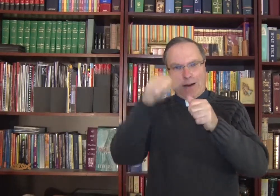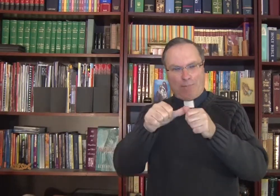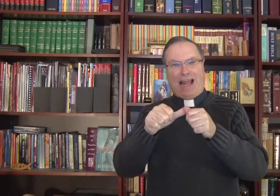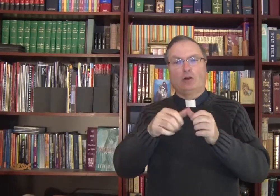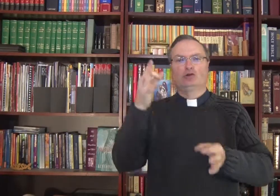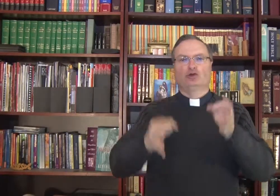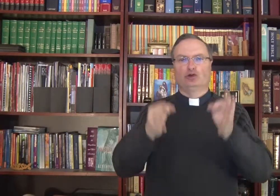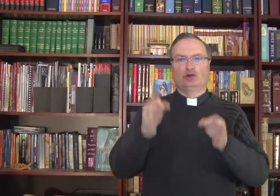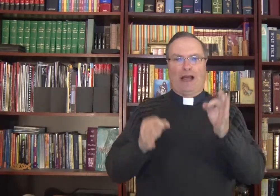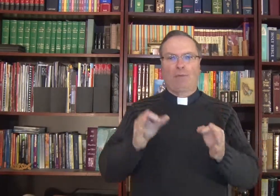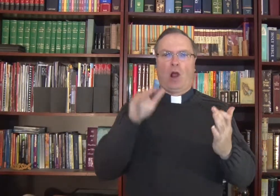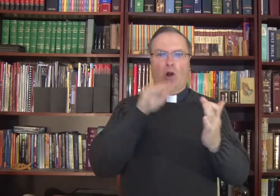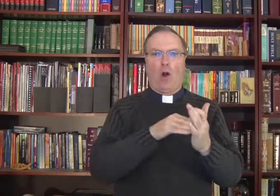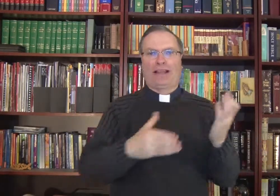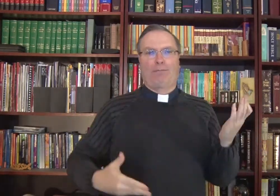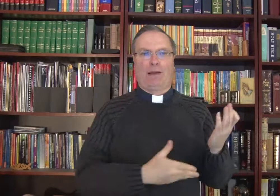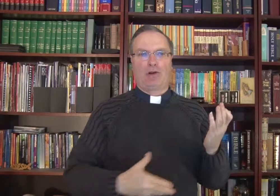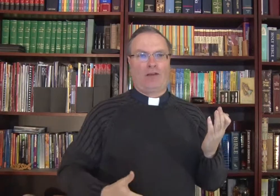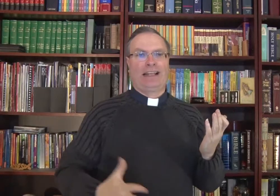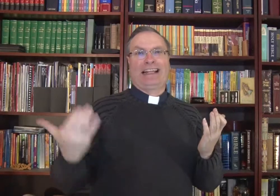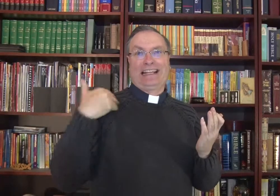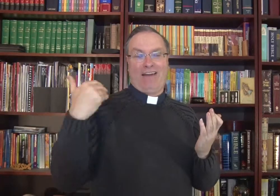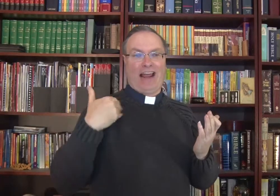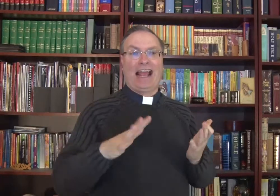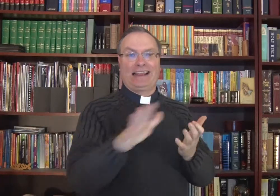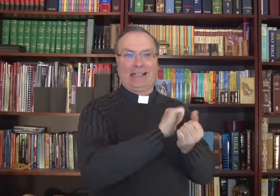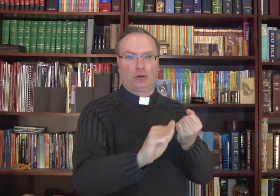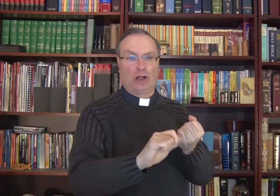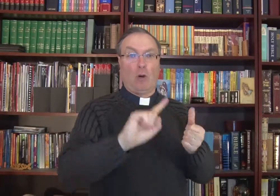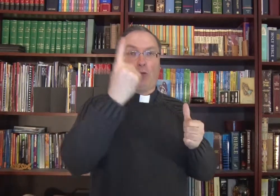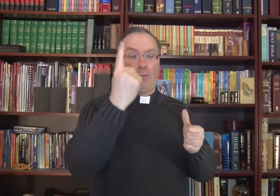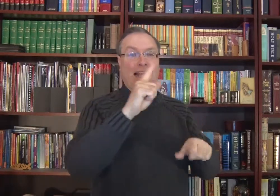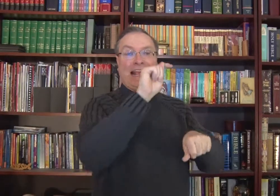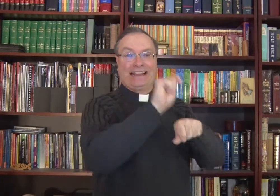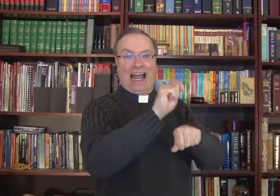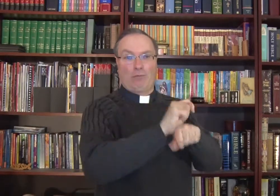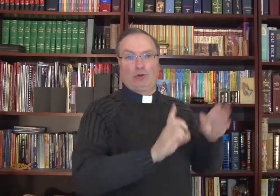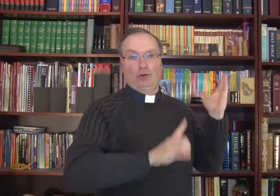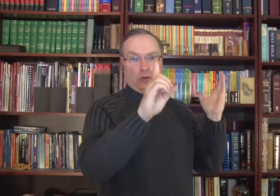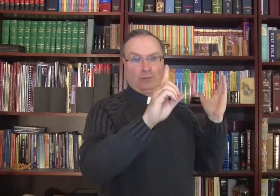rappelle le jugement contre la Babylone qui avait détruit le premier temple de Dieu